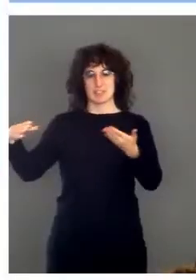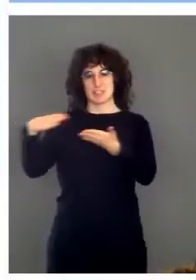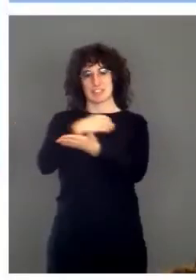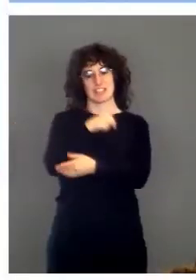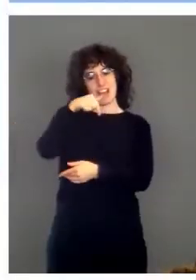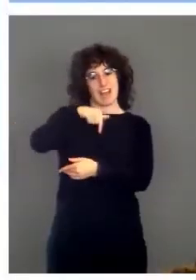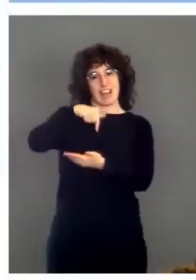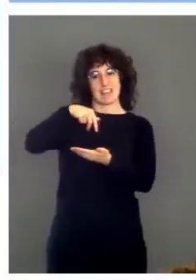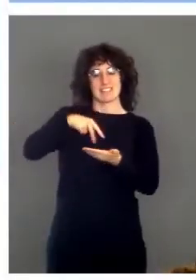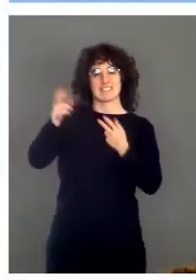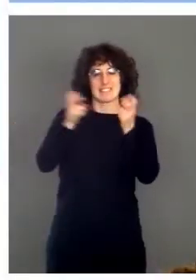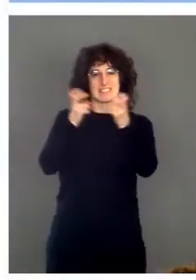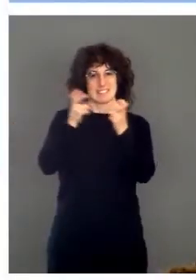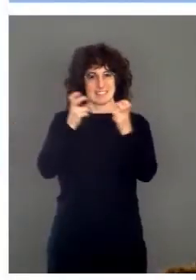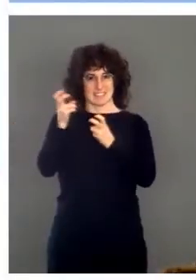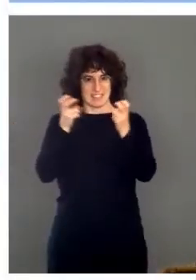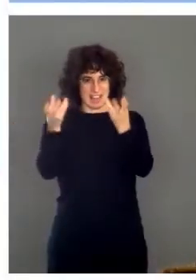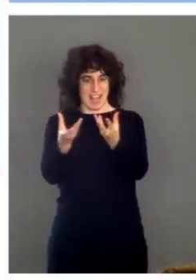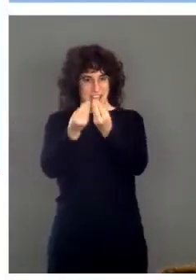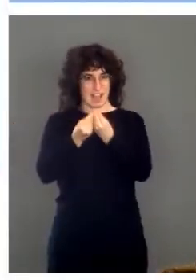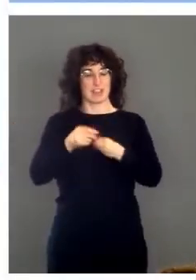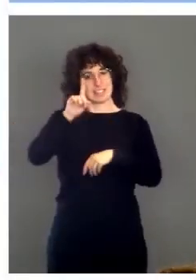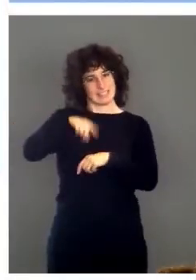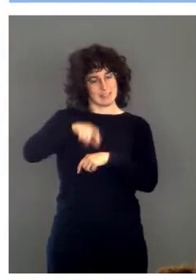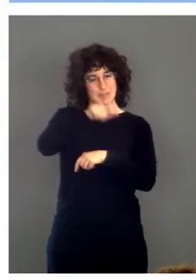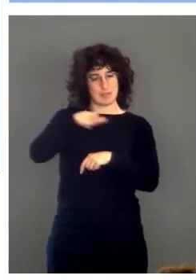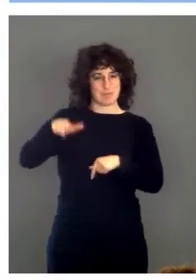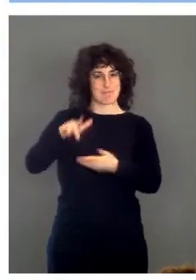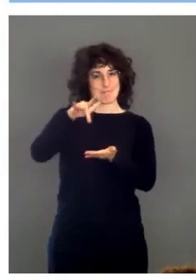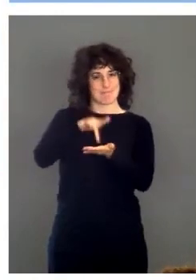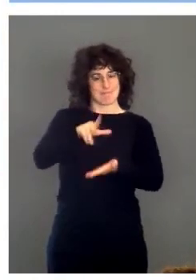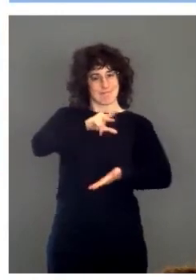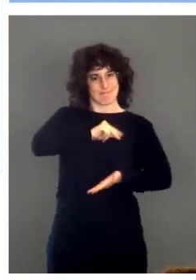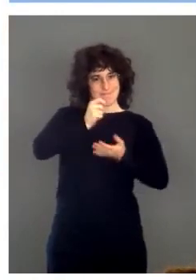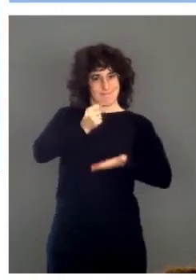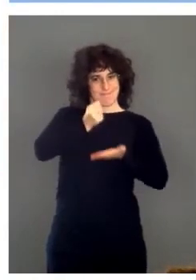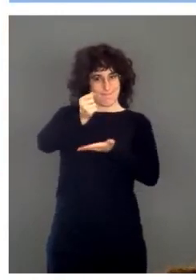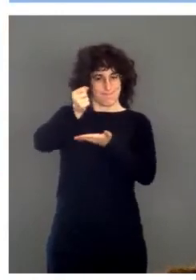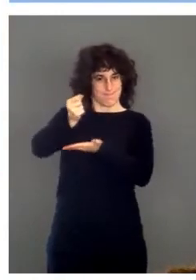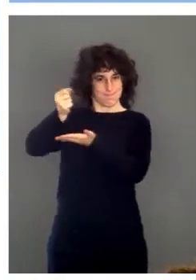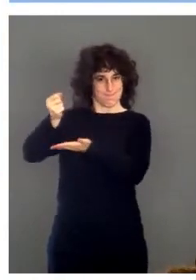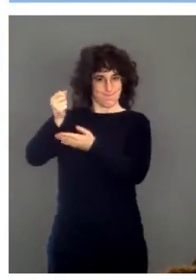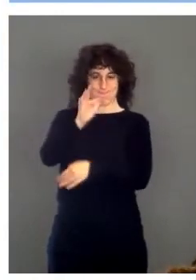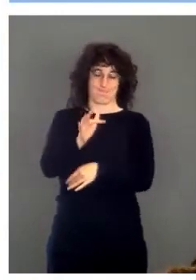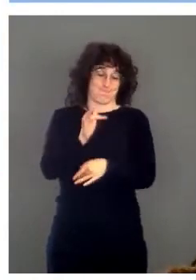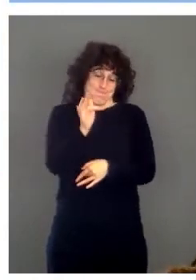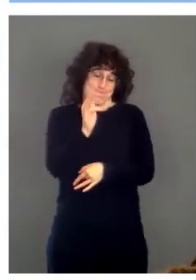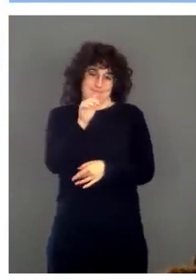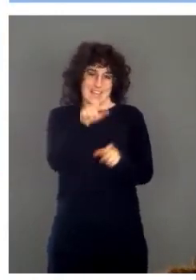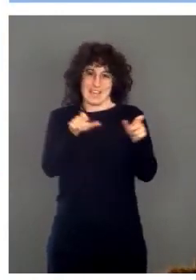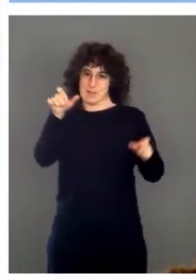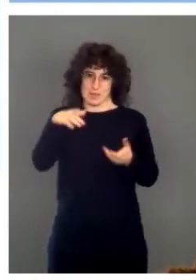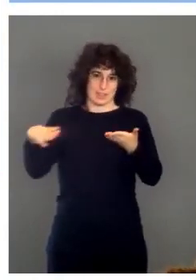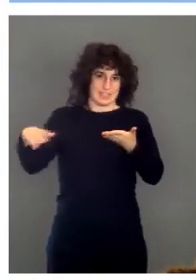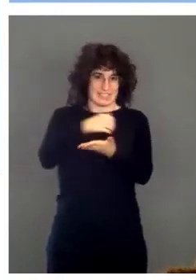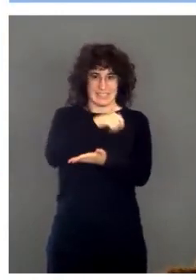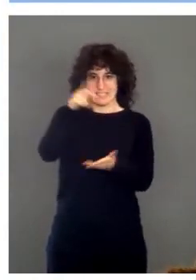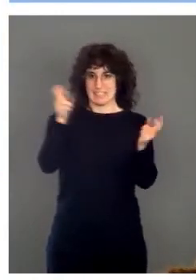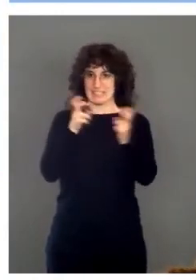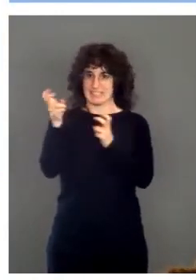nosotros hoy a los galardonados a las galardonadas En general pues a toda vuestra presencia no que yo creo que es Absolutamente importante